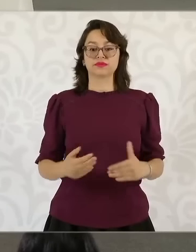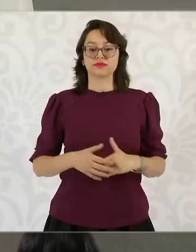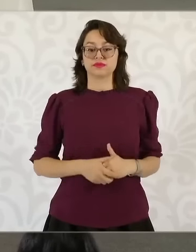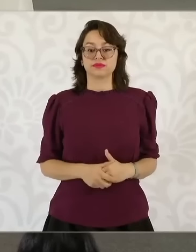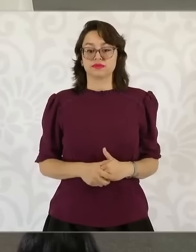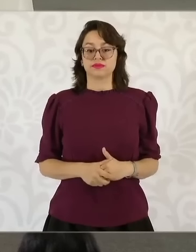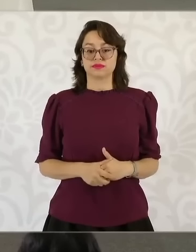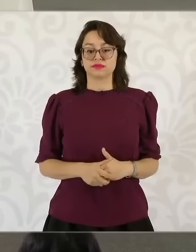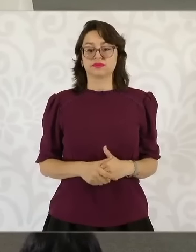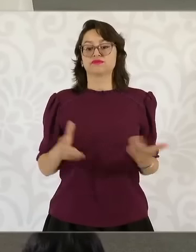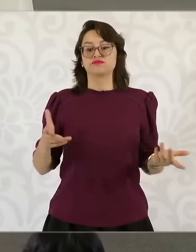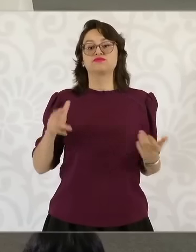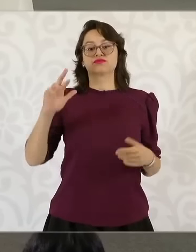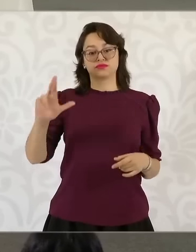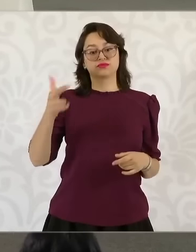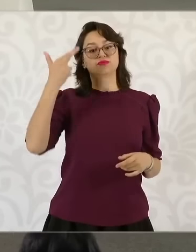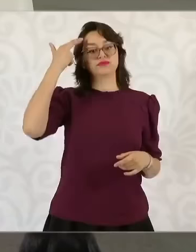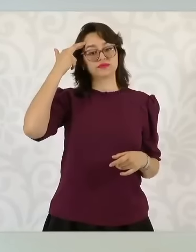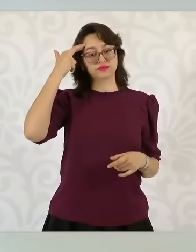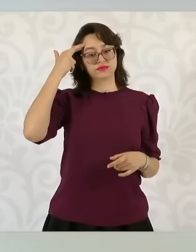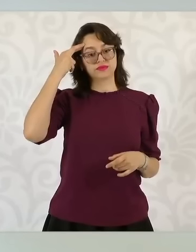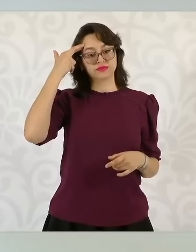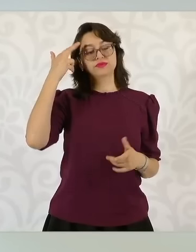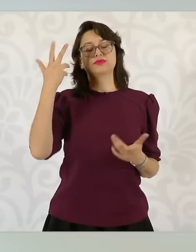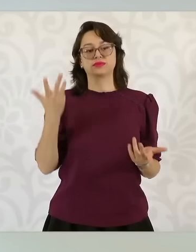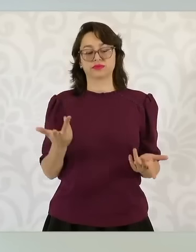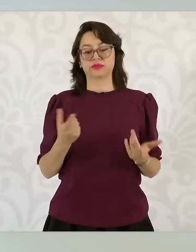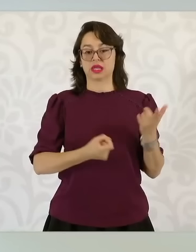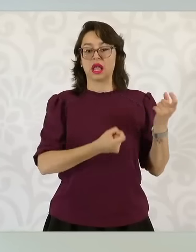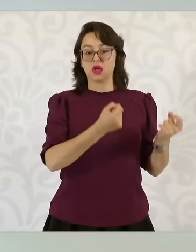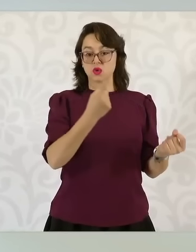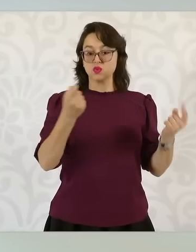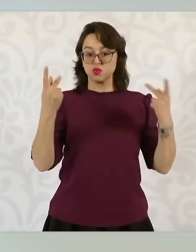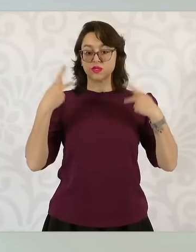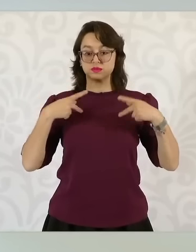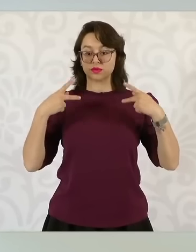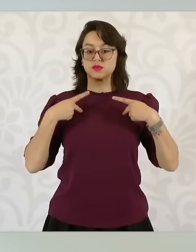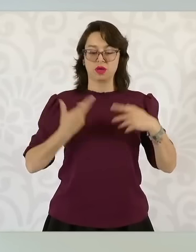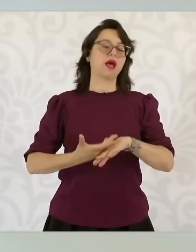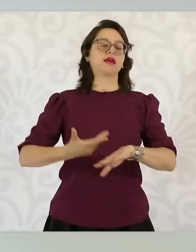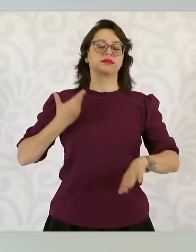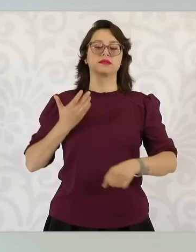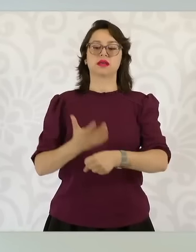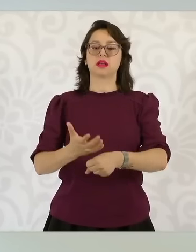les quiero recordar algunas gentes obviamente han estado aquí cuando yo he estado algunas gentes no